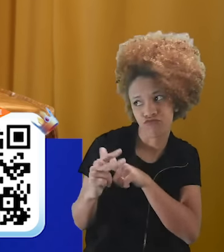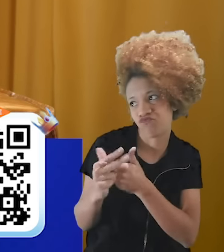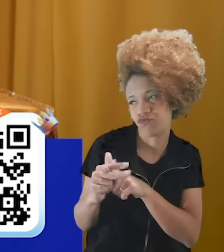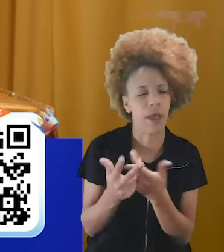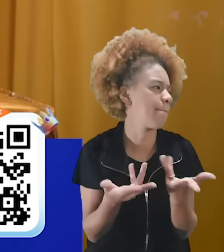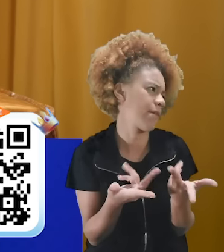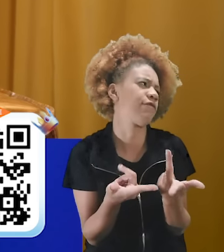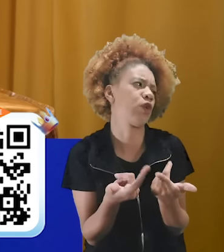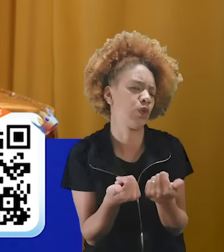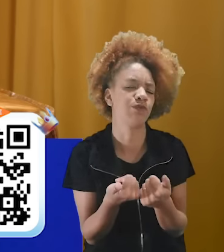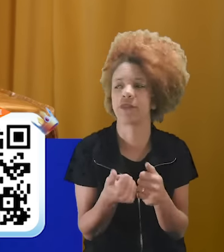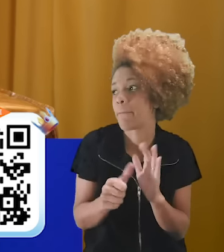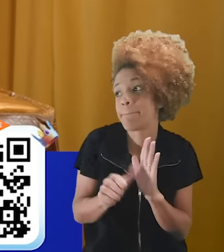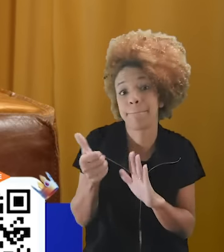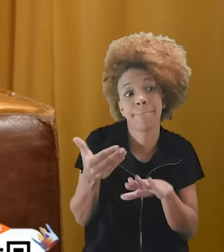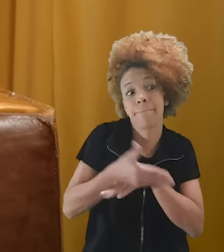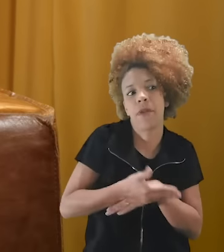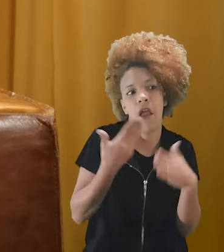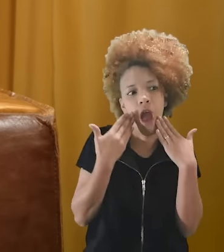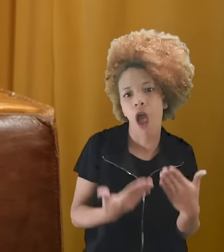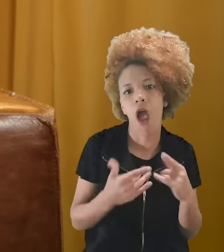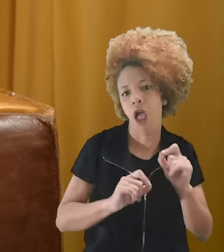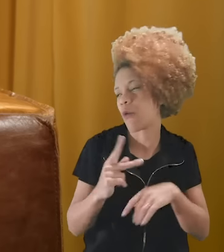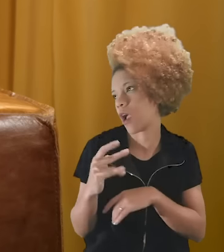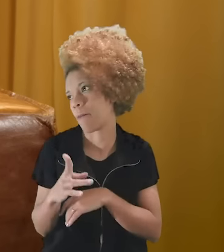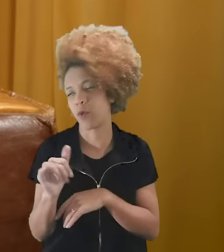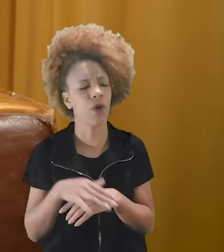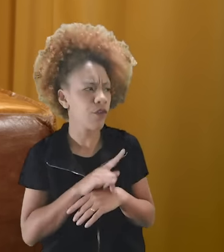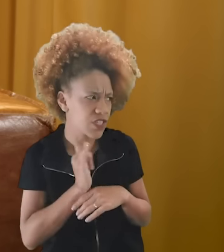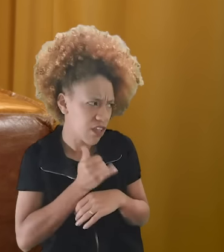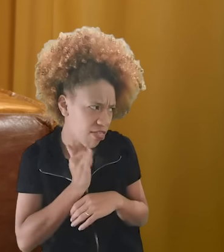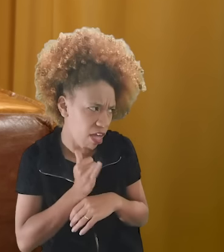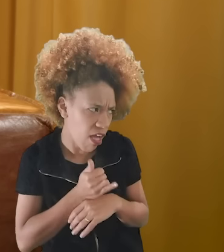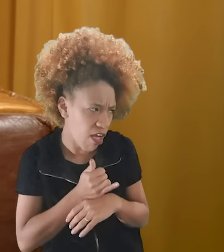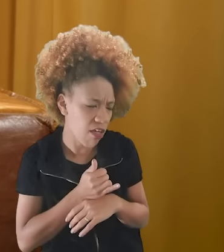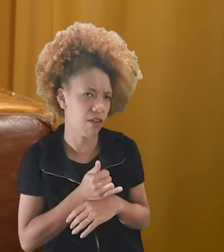o pessoal vai pessoal vai e a primeira primeira impressão é realmente ACOM você narra né você se